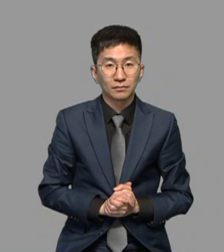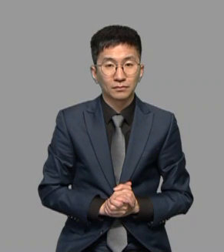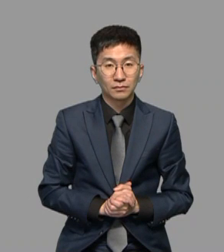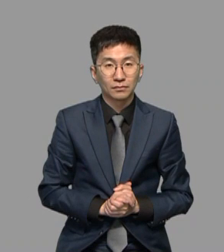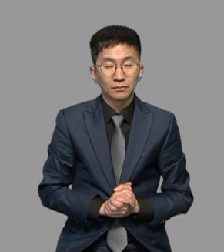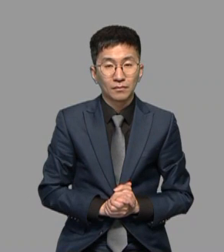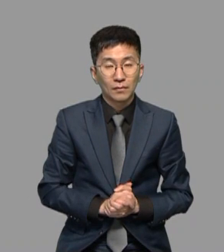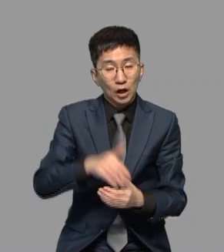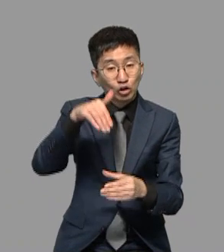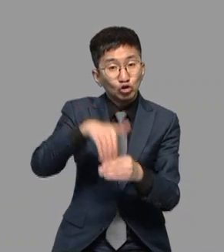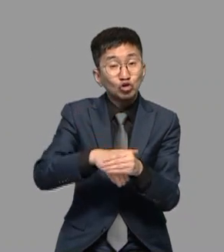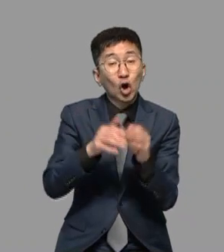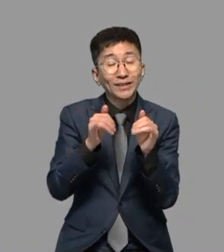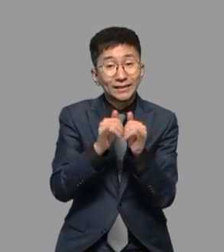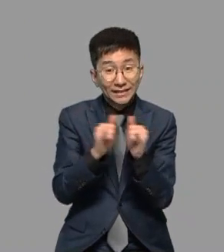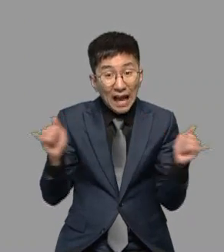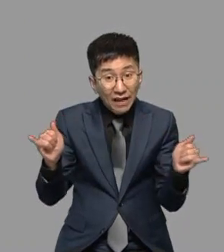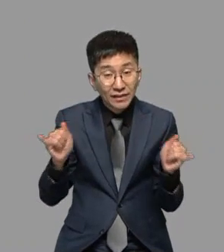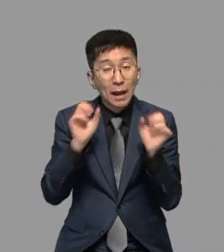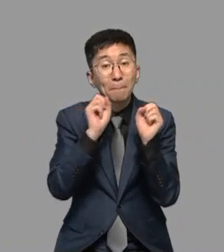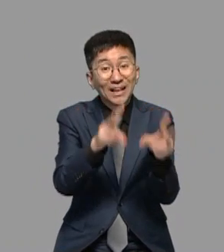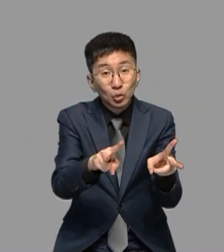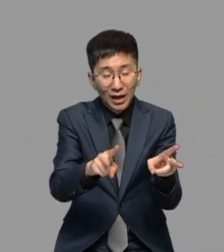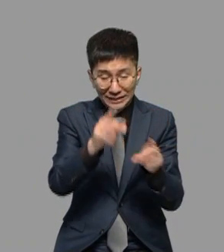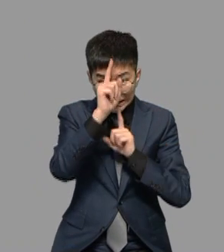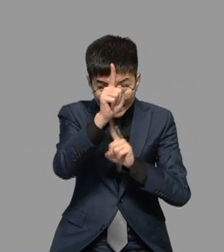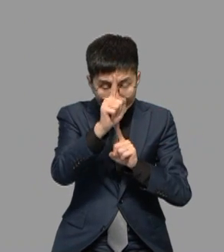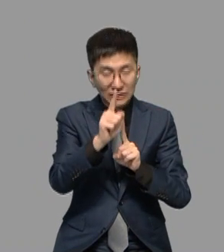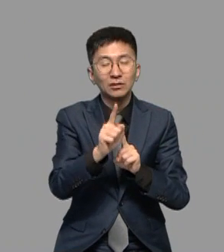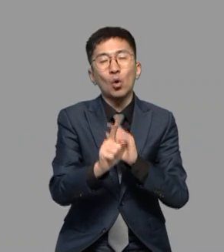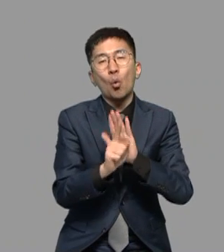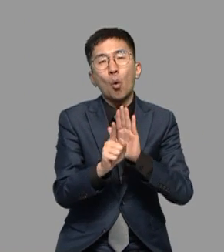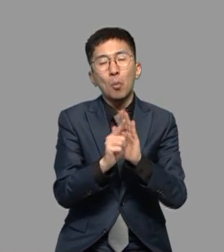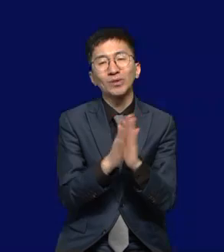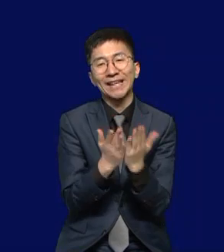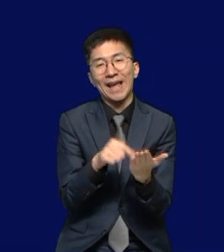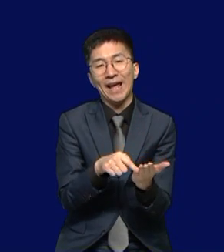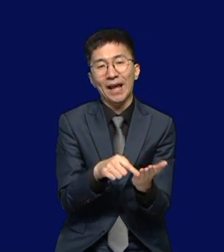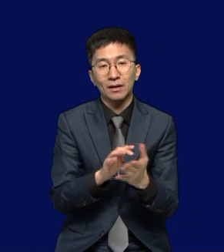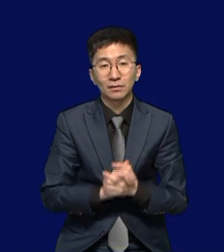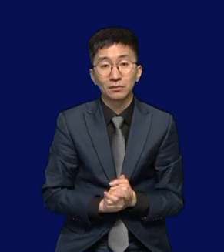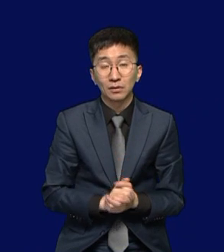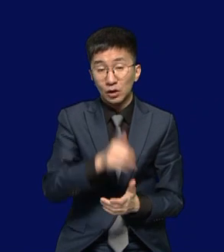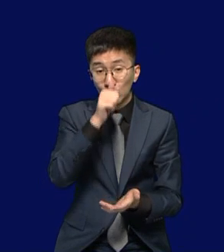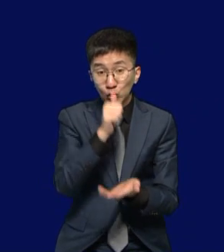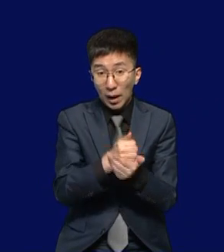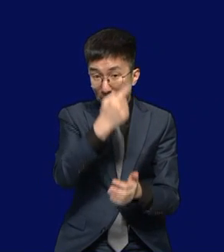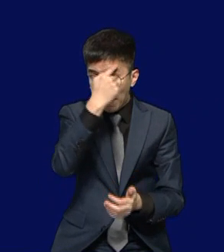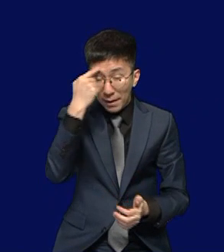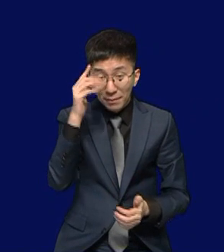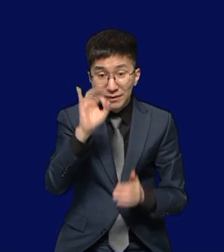(기자) 최근 유권자들에게 발송딘 이재명 민주당 후보 선거 공보물입니다. 전과 기록에 공무원 자격 사칭으로 벌금